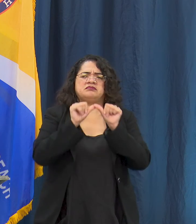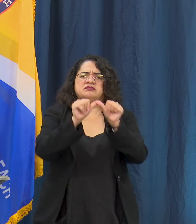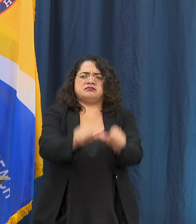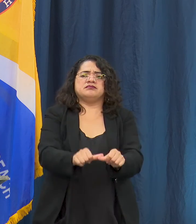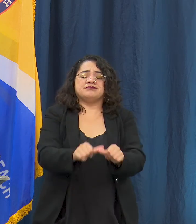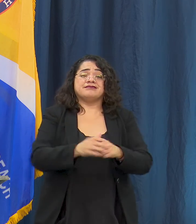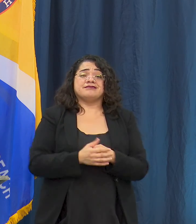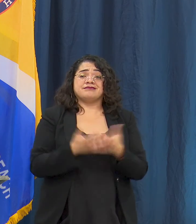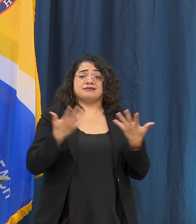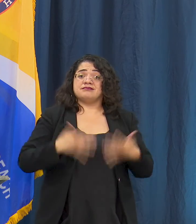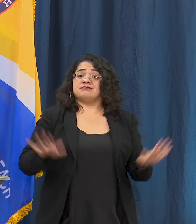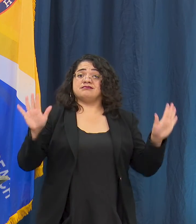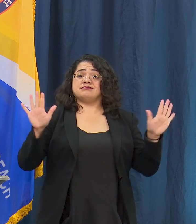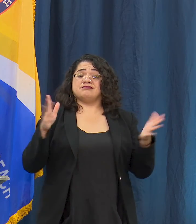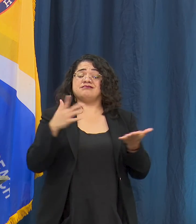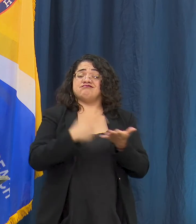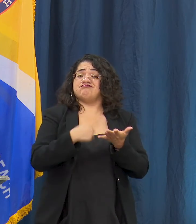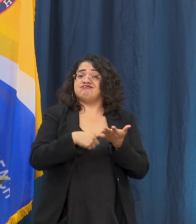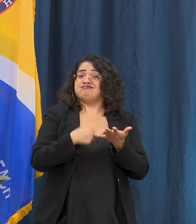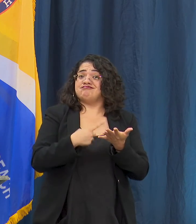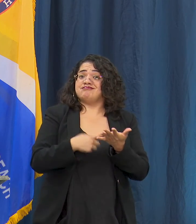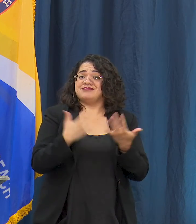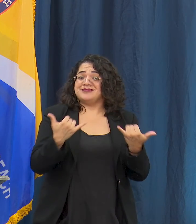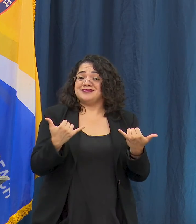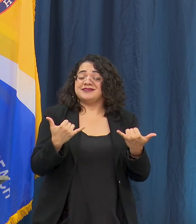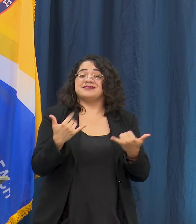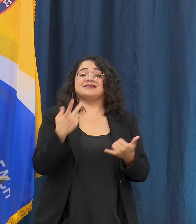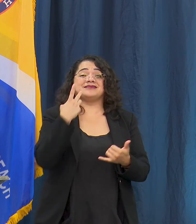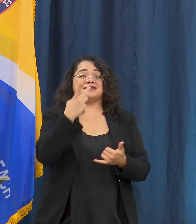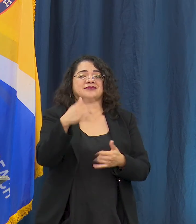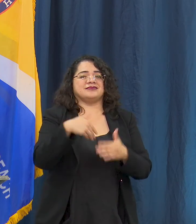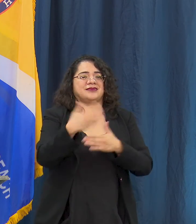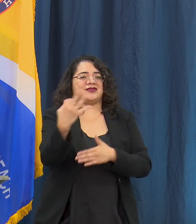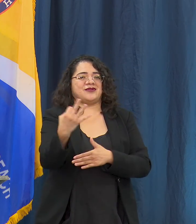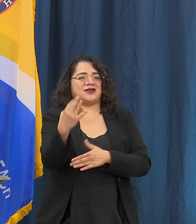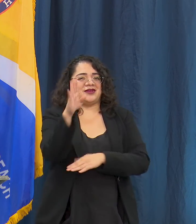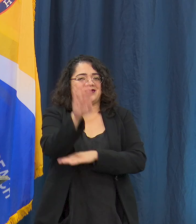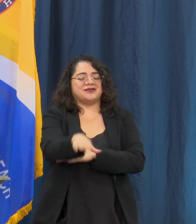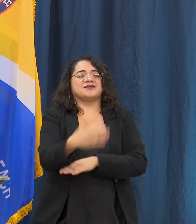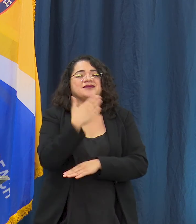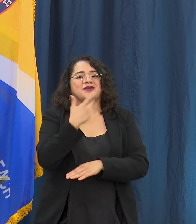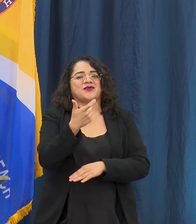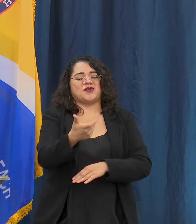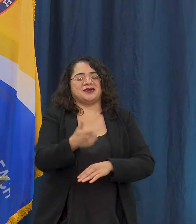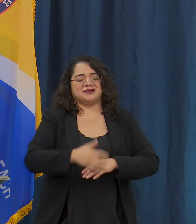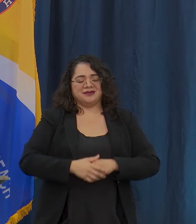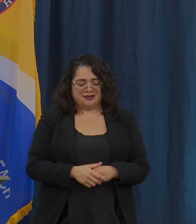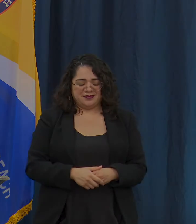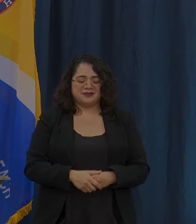todo por oe nos vemos approxima mentally Denis a Matar de muchos meses para unanimously.